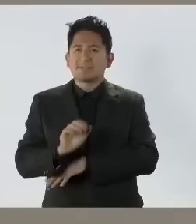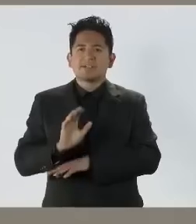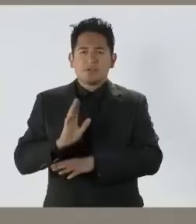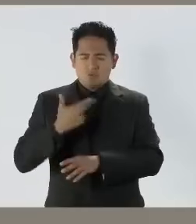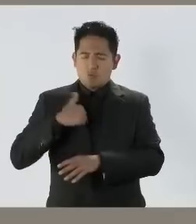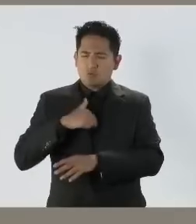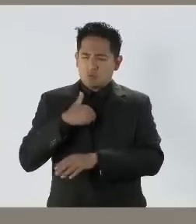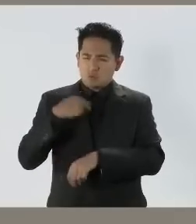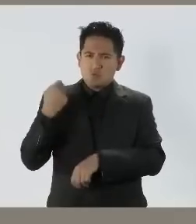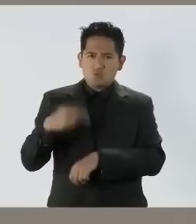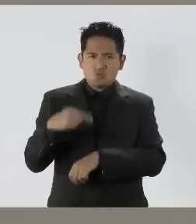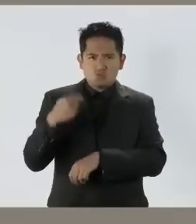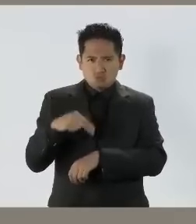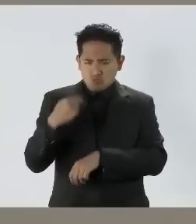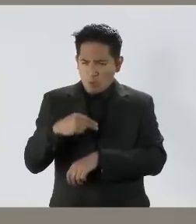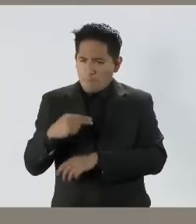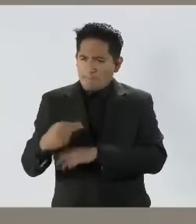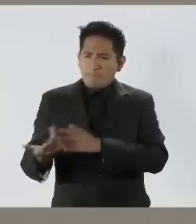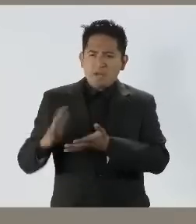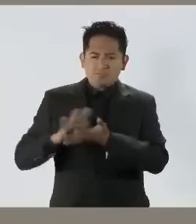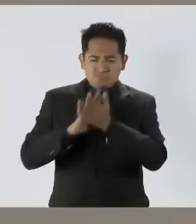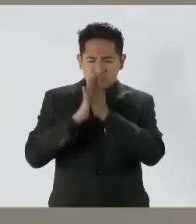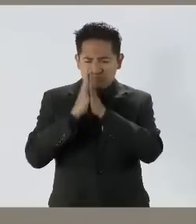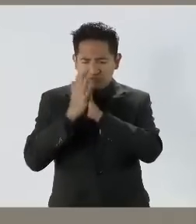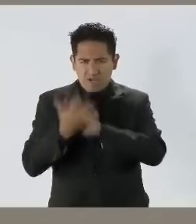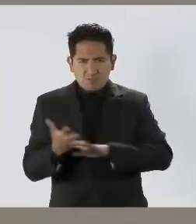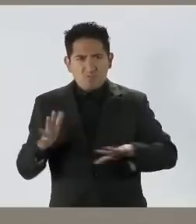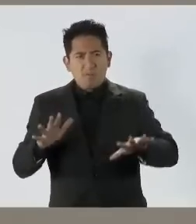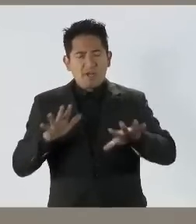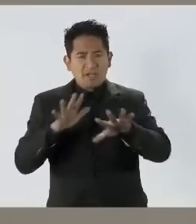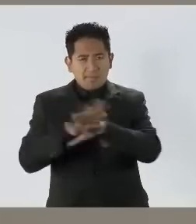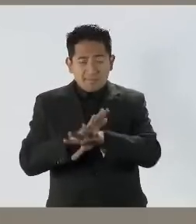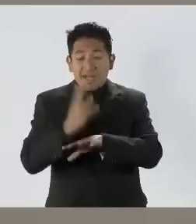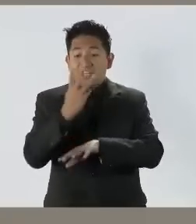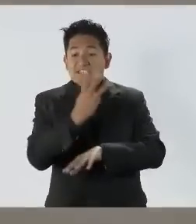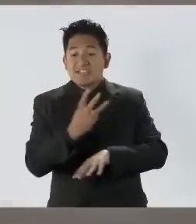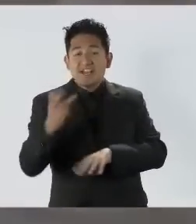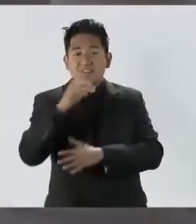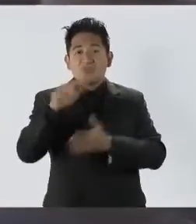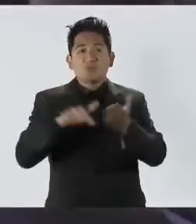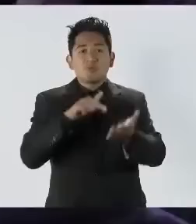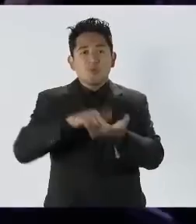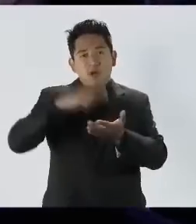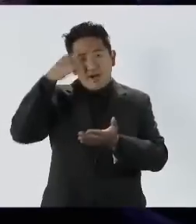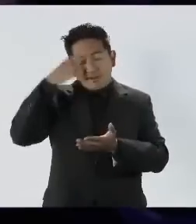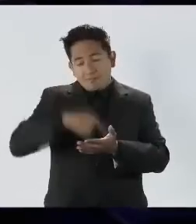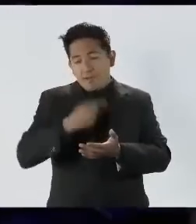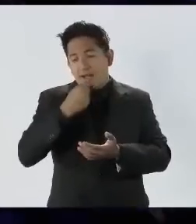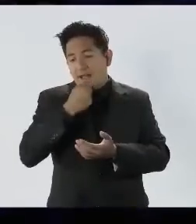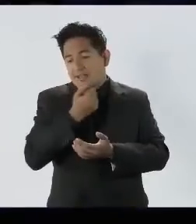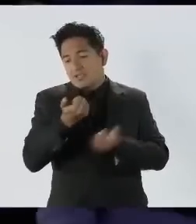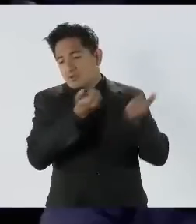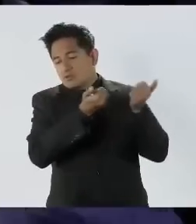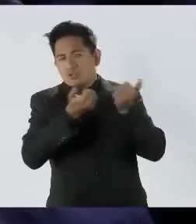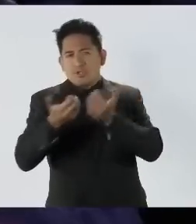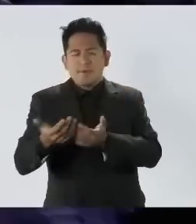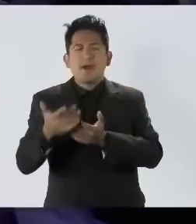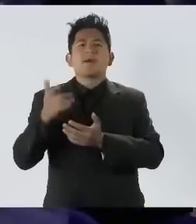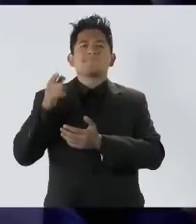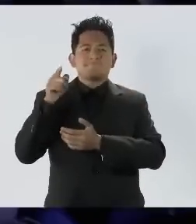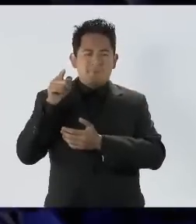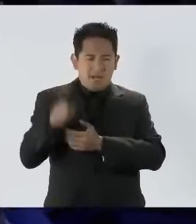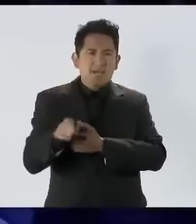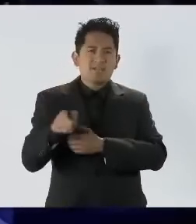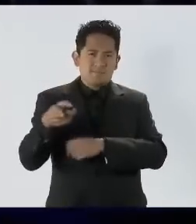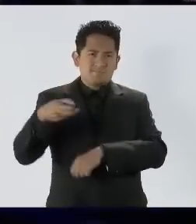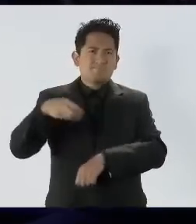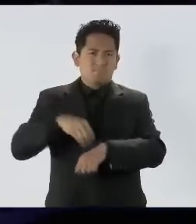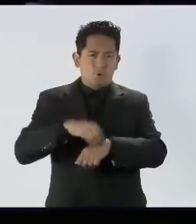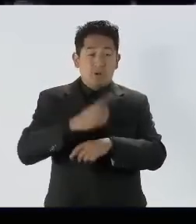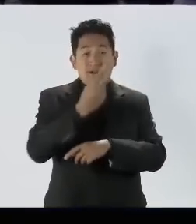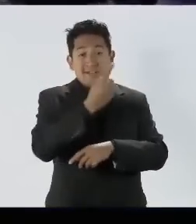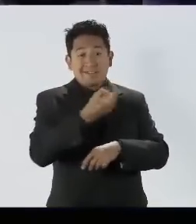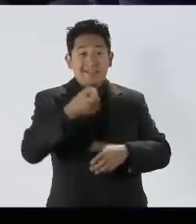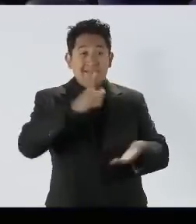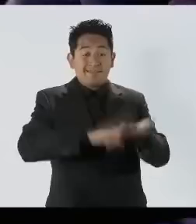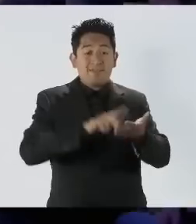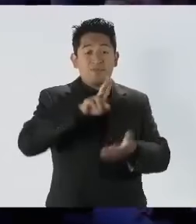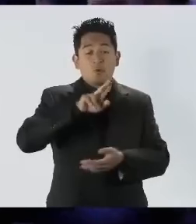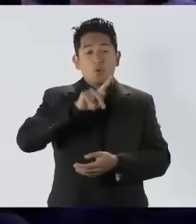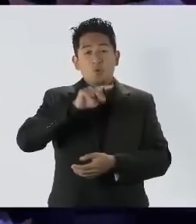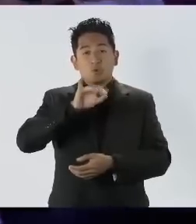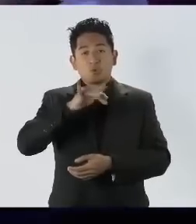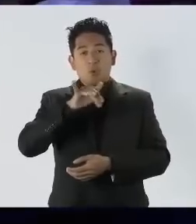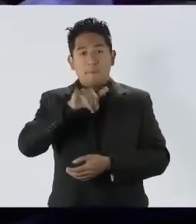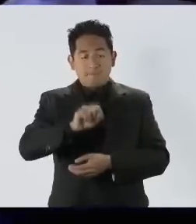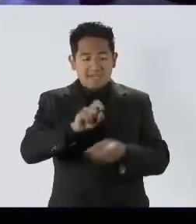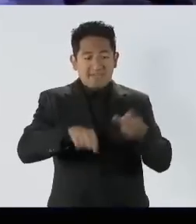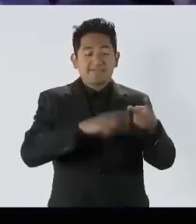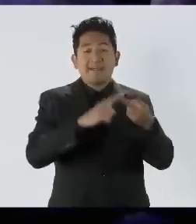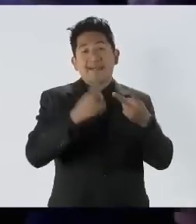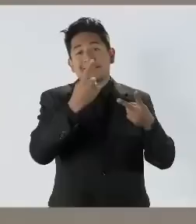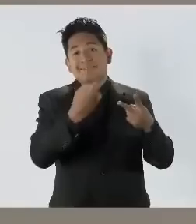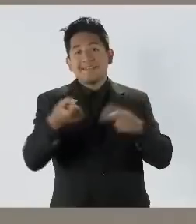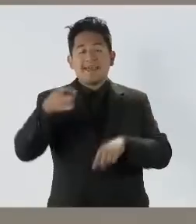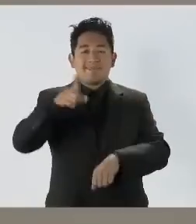Ciudad de México durante estos 6 años 100 en las utopías 100 en la ampliación de los Pilares y 100